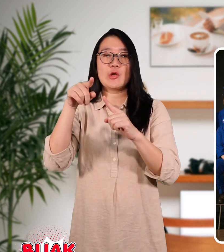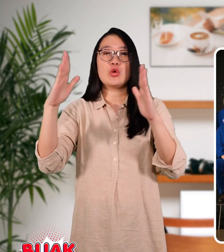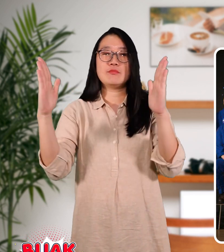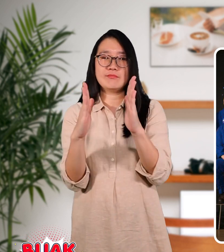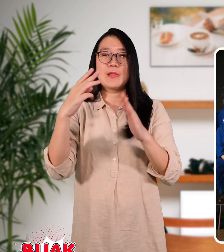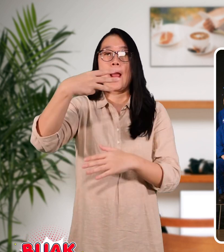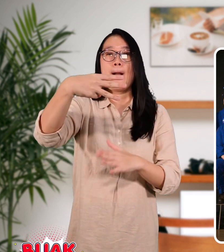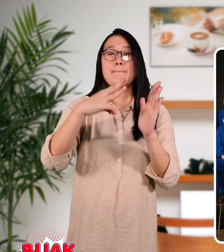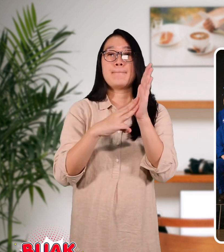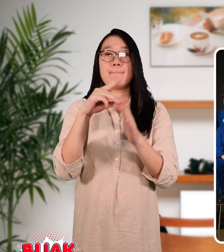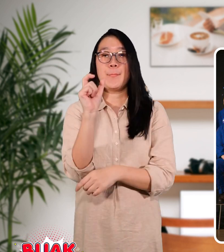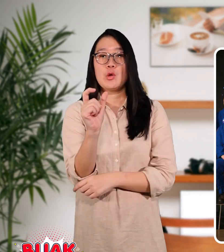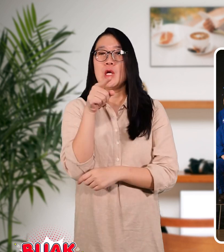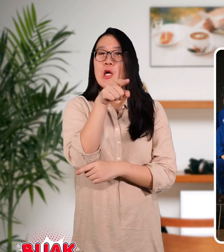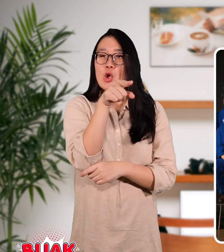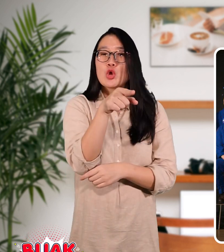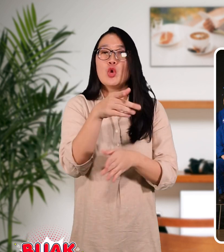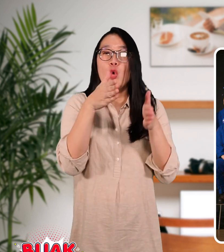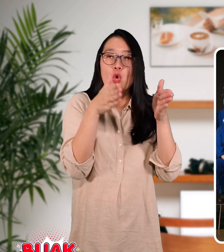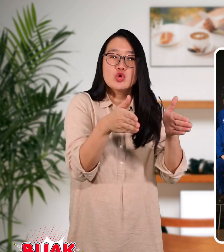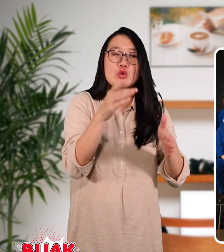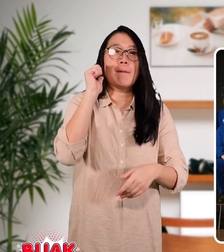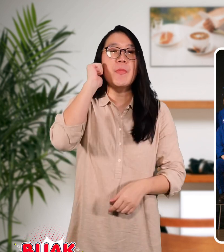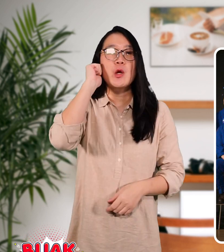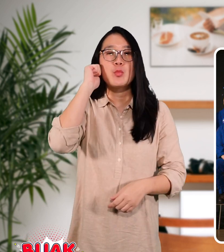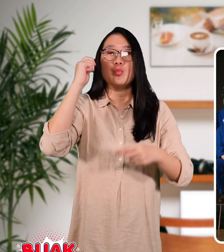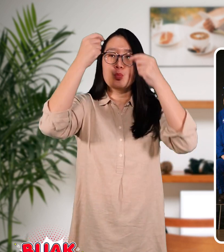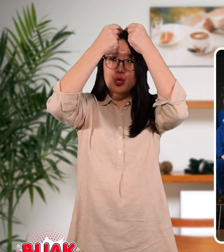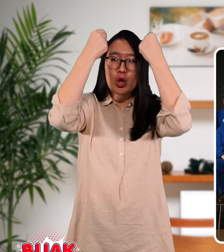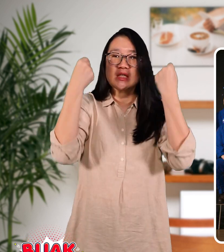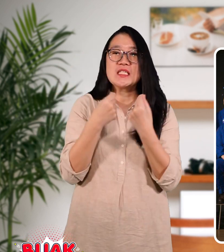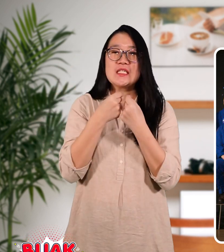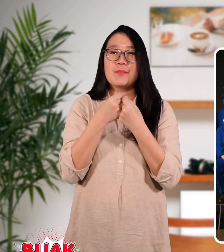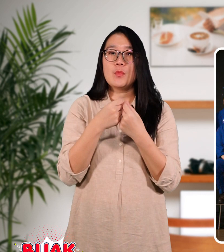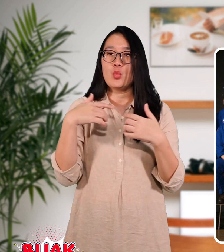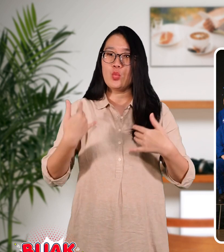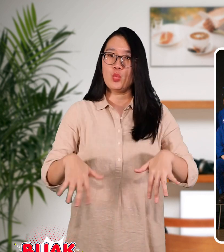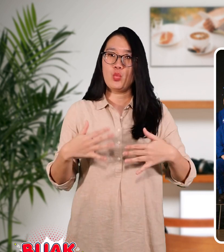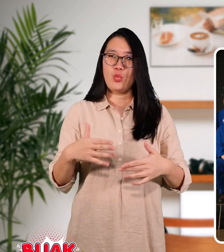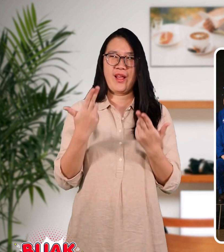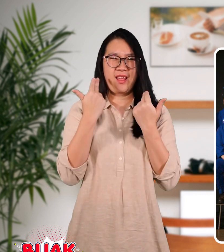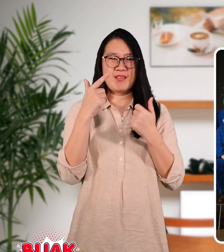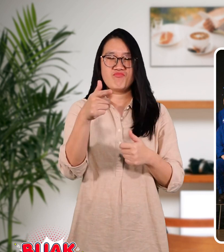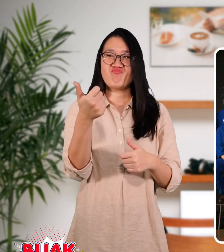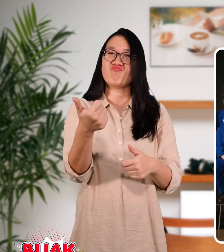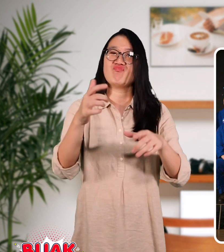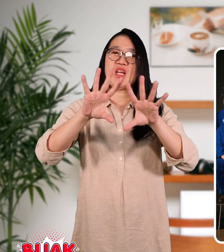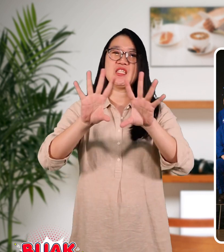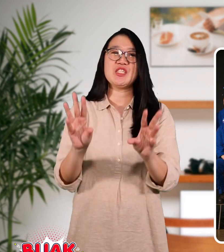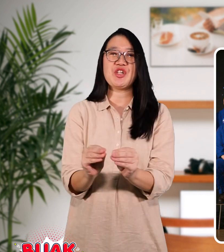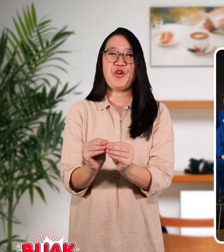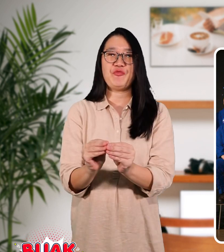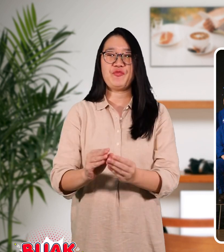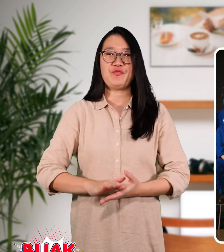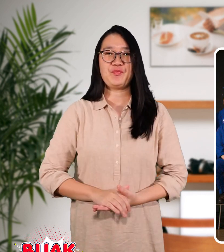yang khusus perempuan muslim, wow keren inklusif!